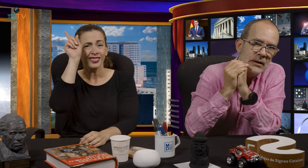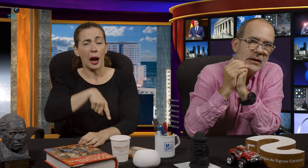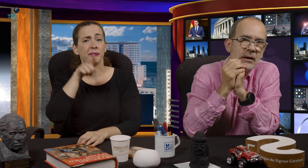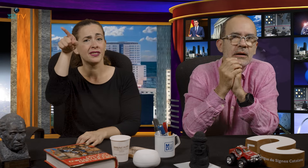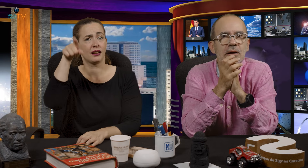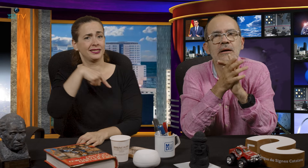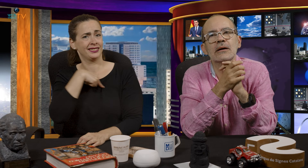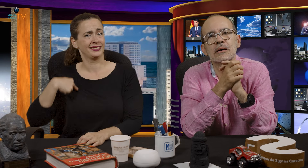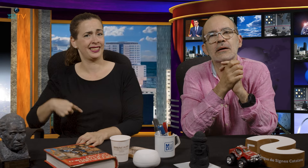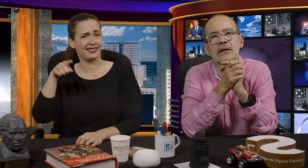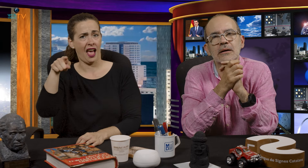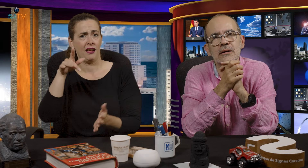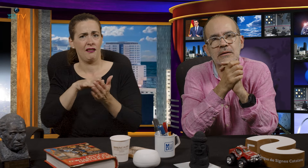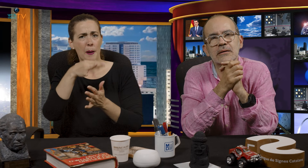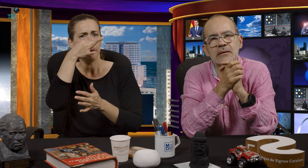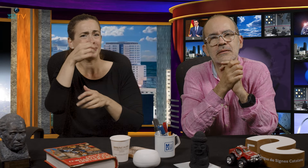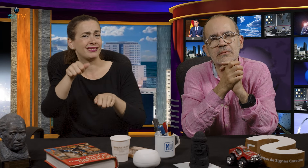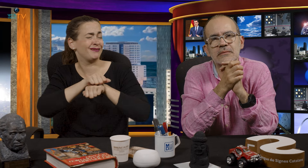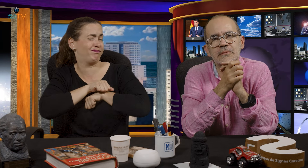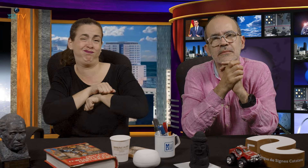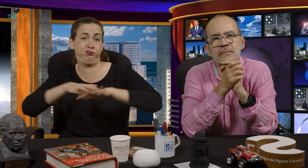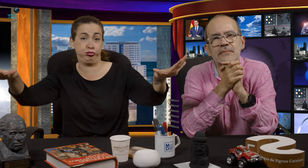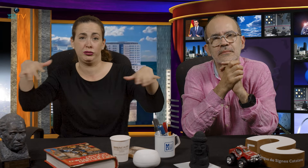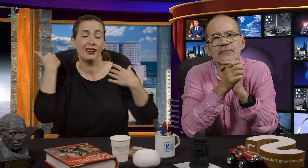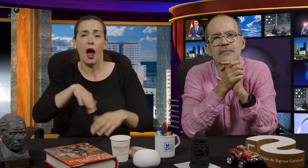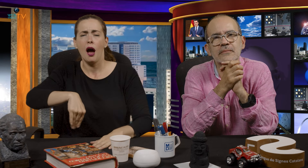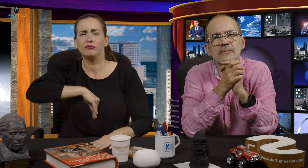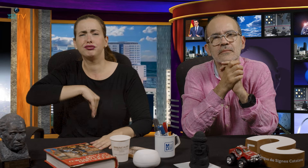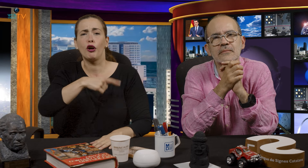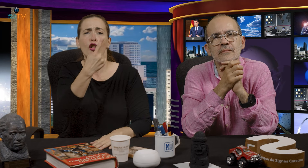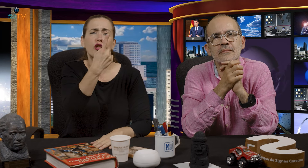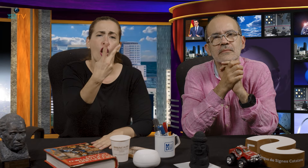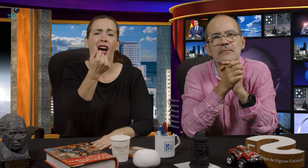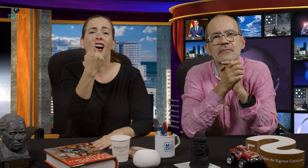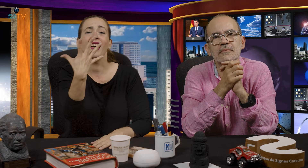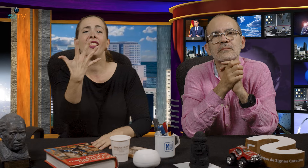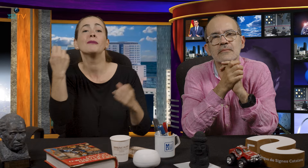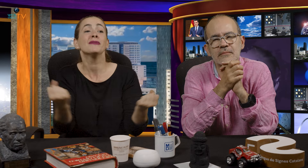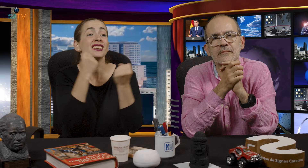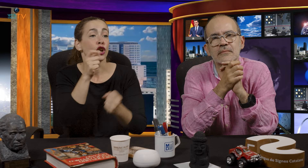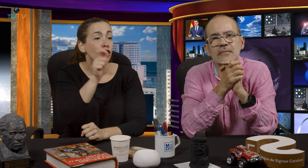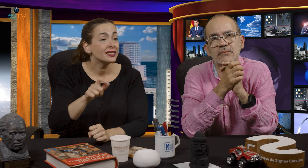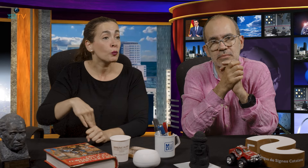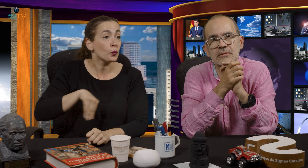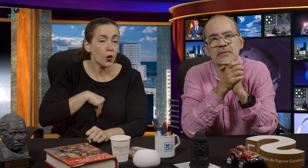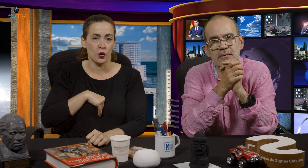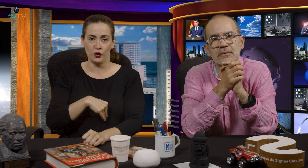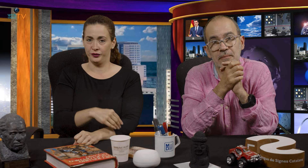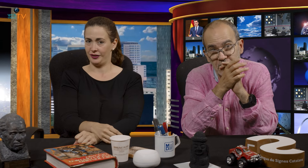También una peste en China, que dio como resultado de 12 a 15 millones de muertos.